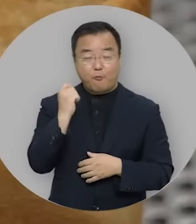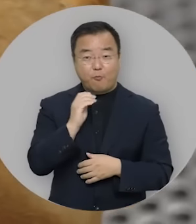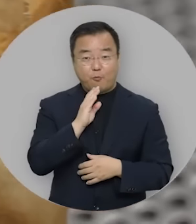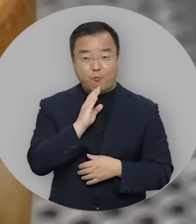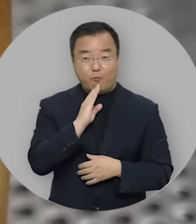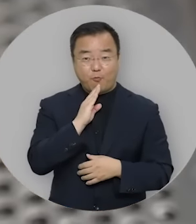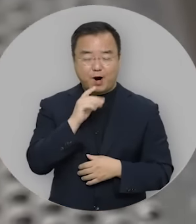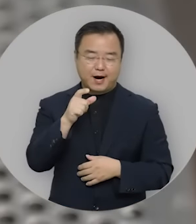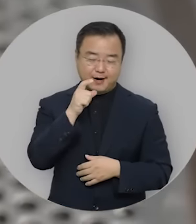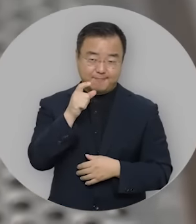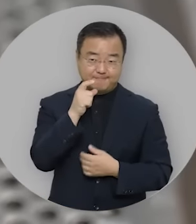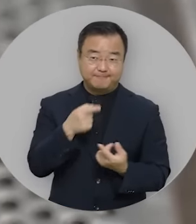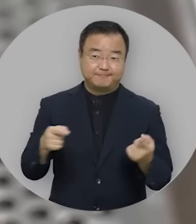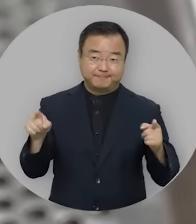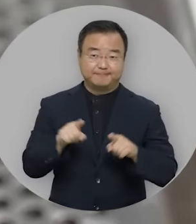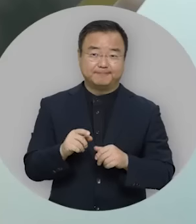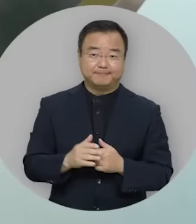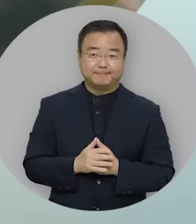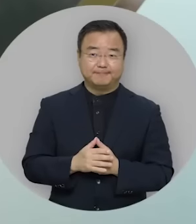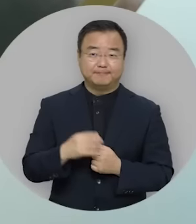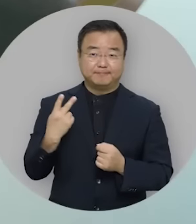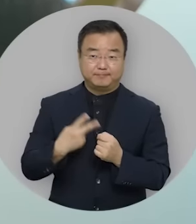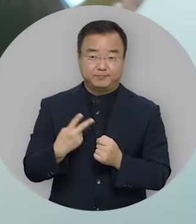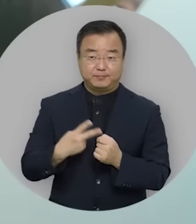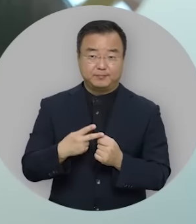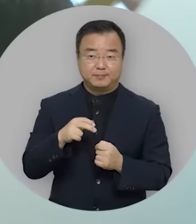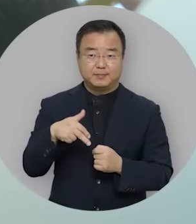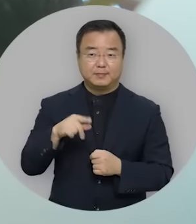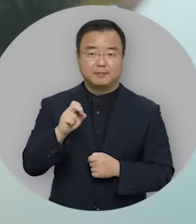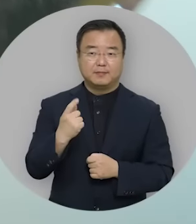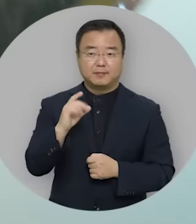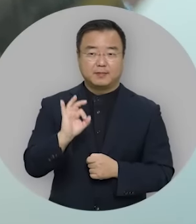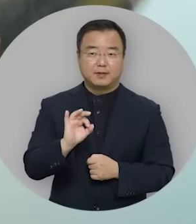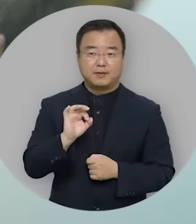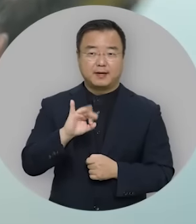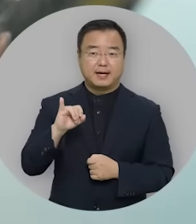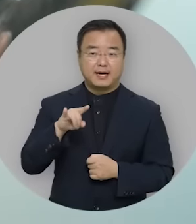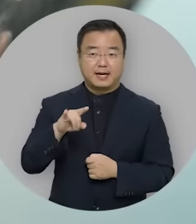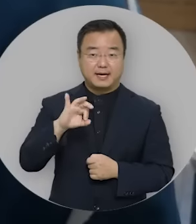여기에 음료도 빠질 수 없겠죠? 두 번째 메뉴는 자몽에이드입니다. 맞습니까?